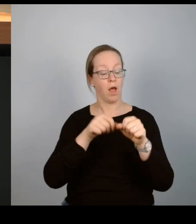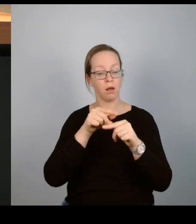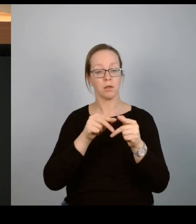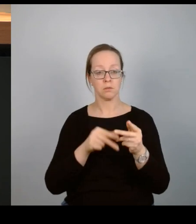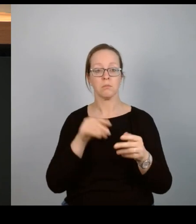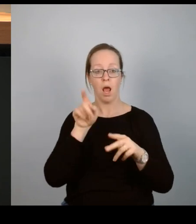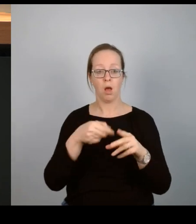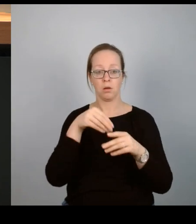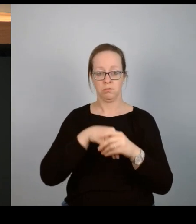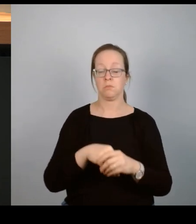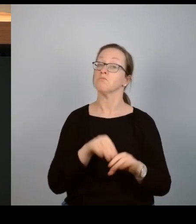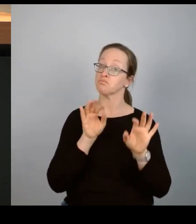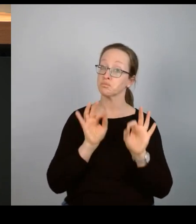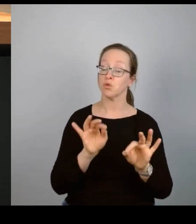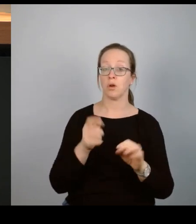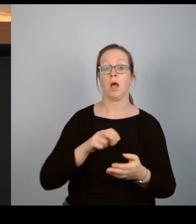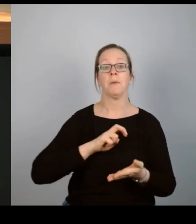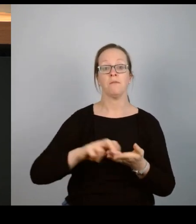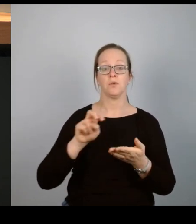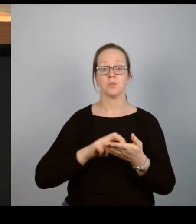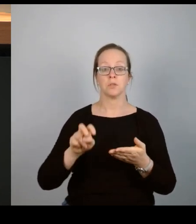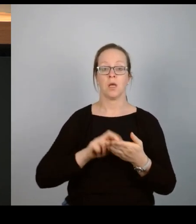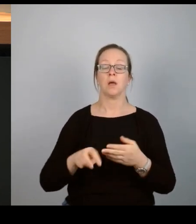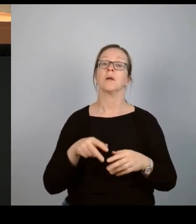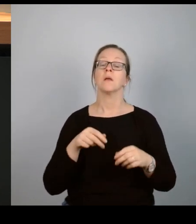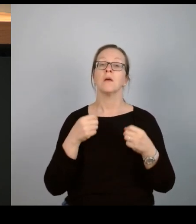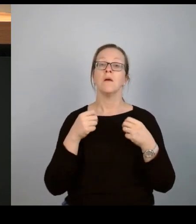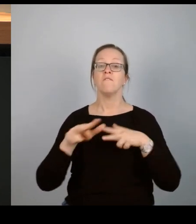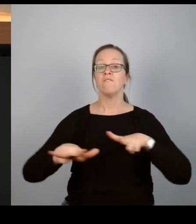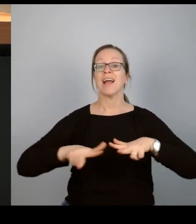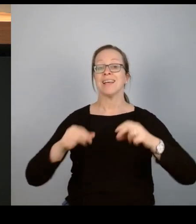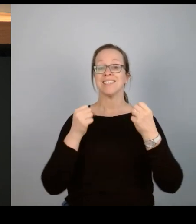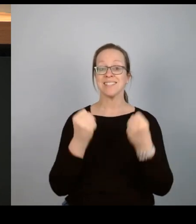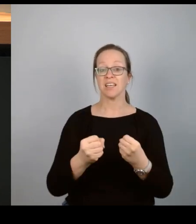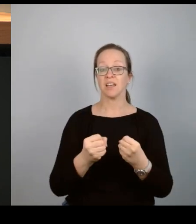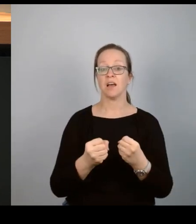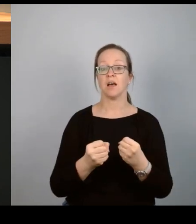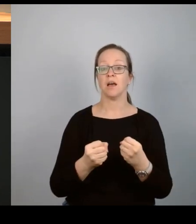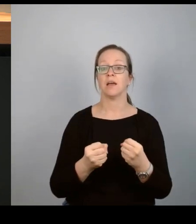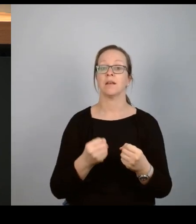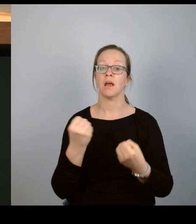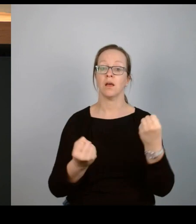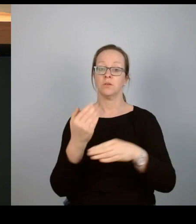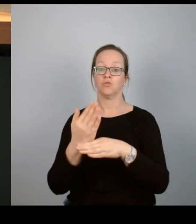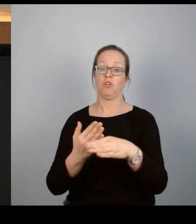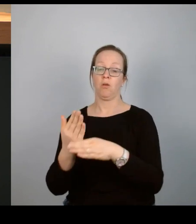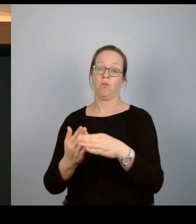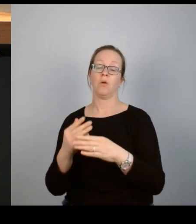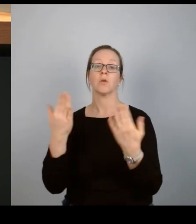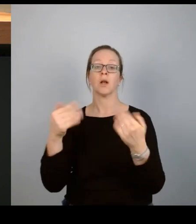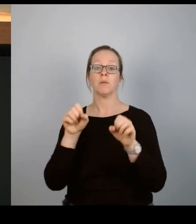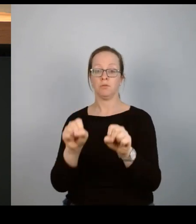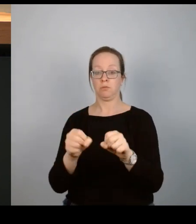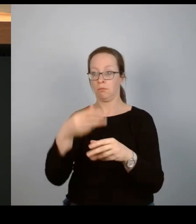Schon allein deshalb können wir dann auch schwerlich mitgehen. Doch wer den Klimaschutz mit denkt, der denkt die Verkehrswende mit das bedeutet,